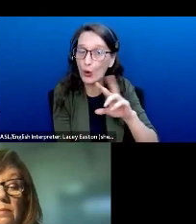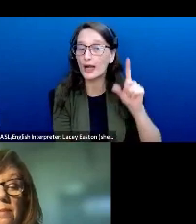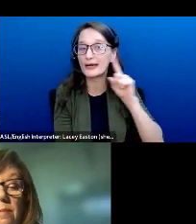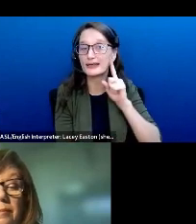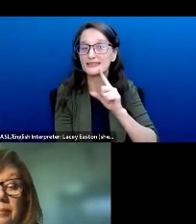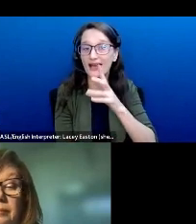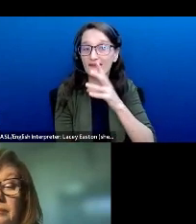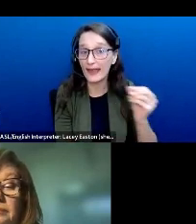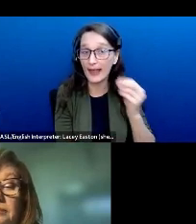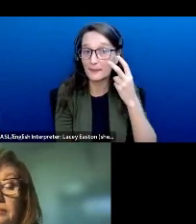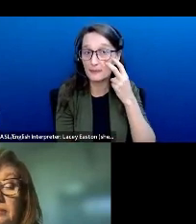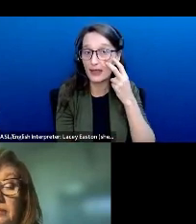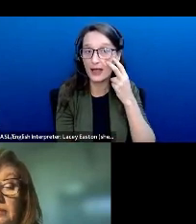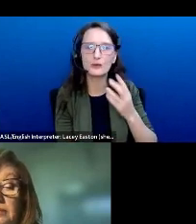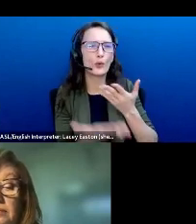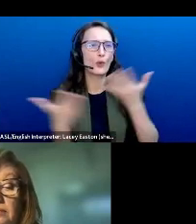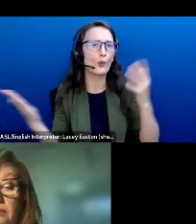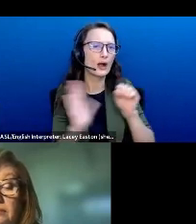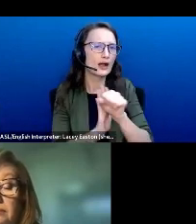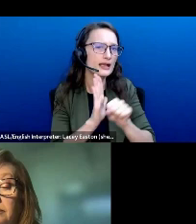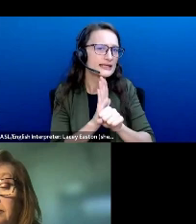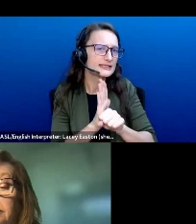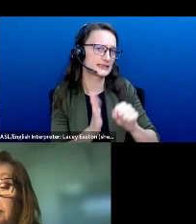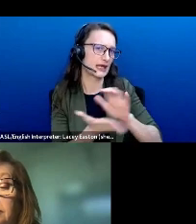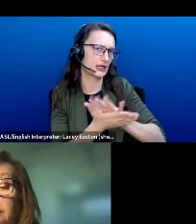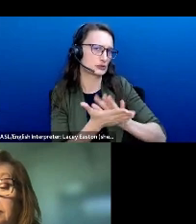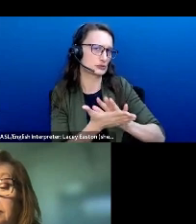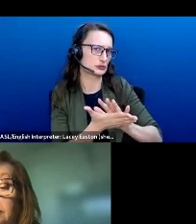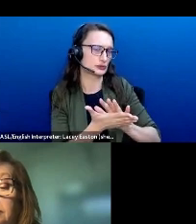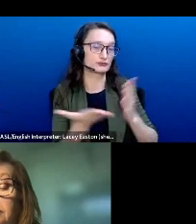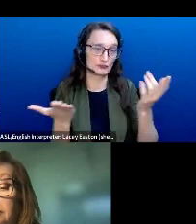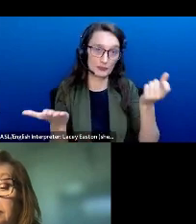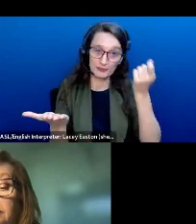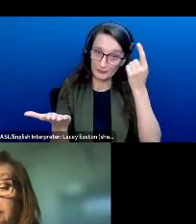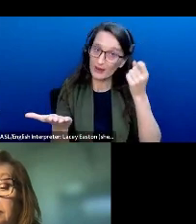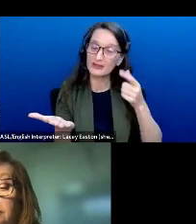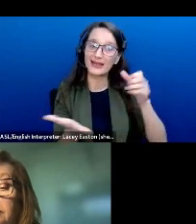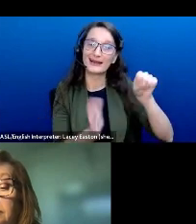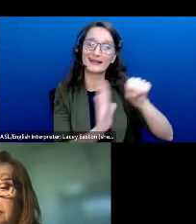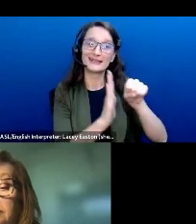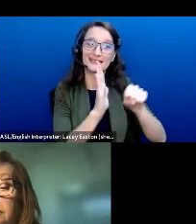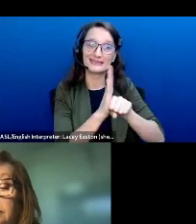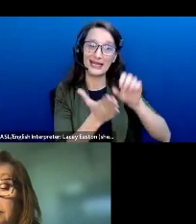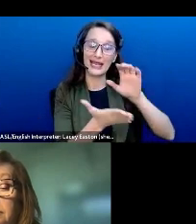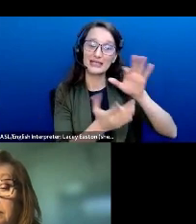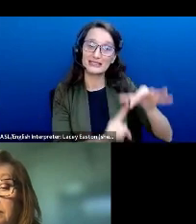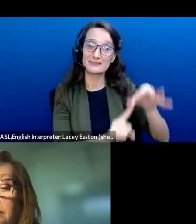algunas de las escuelas estatales? Las escuelas especiales estatales atienden a estudiantes sordos, con impedimento de audición, ciegos,